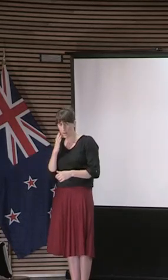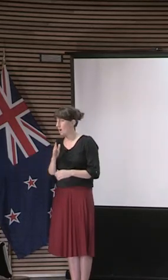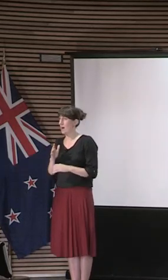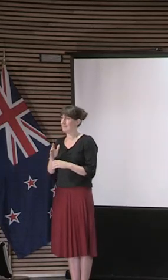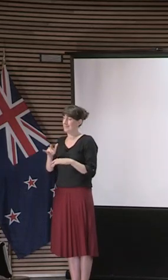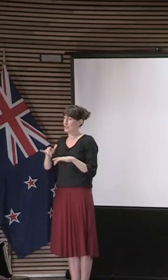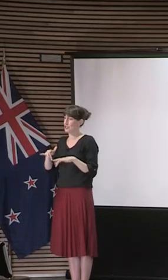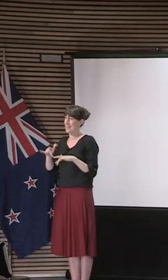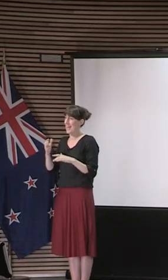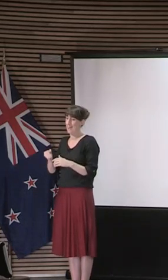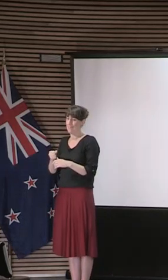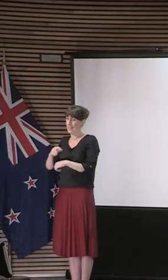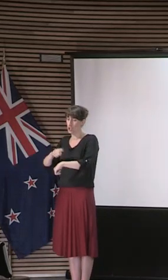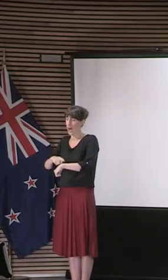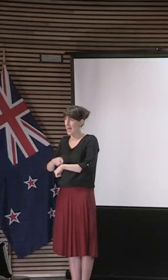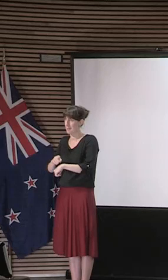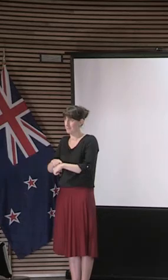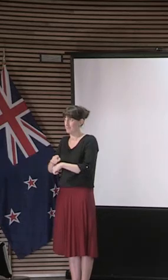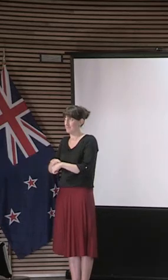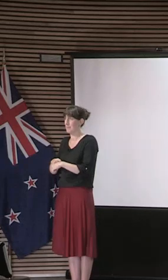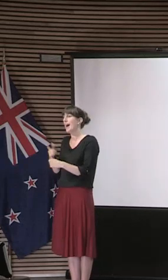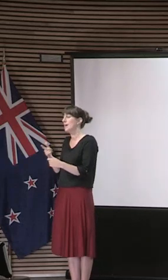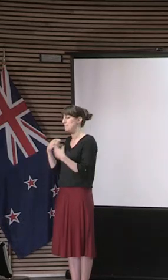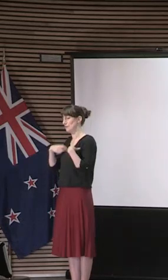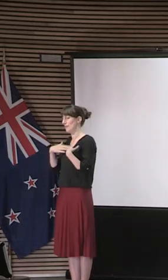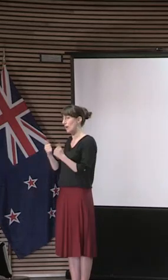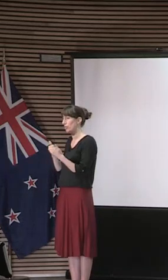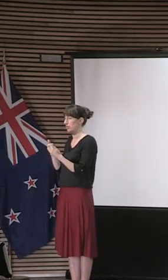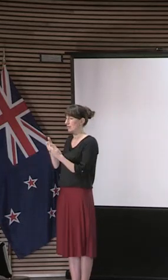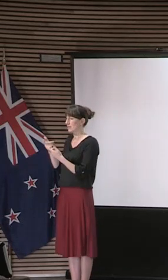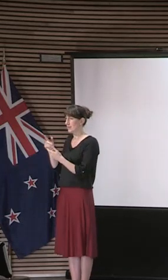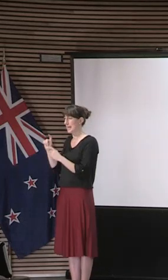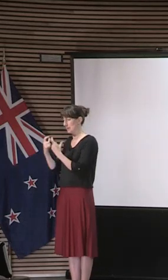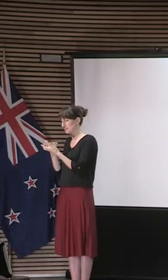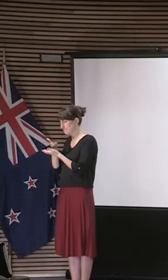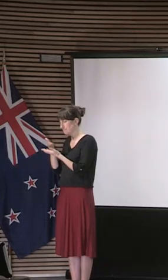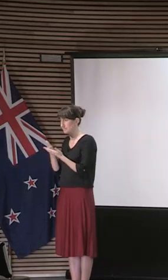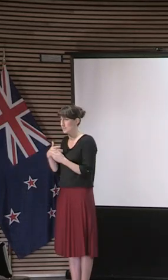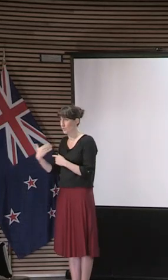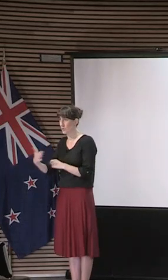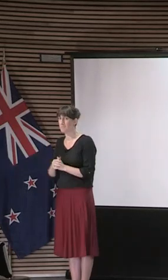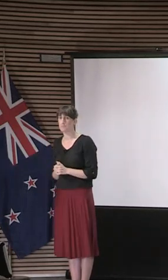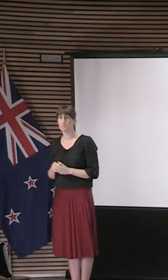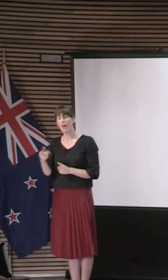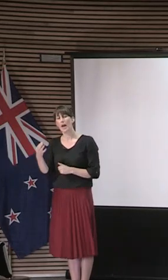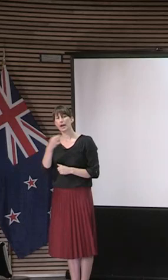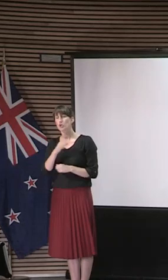I kii matou e hiahia ana ki te kapi i runga i nga utu tika mo nga kaiwhakaako hauora mo te COVID-19, kei te mahi maatau etahi o nga korero o tera. Na ko tenei te whakauru mo